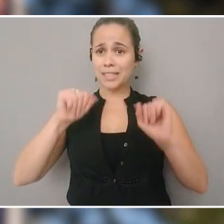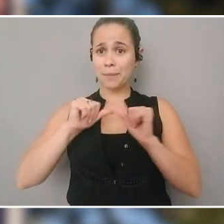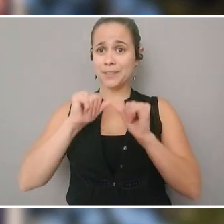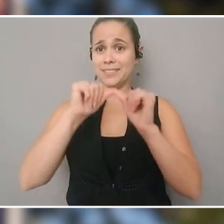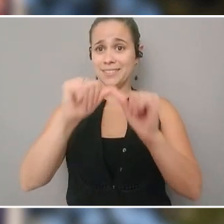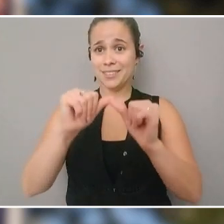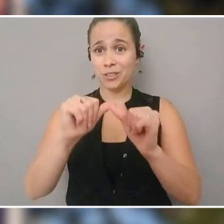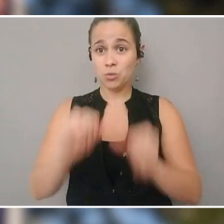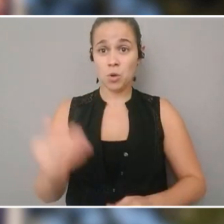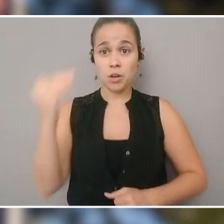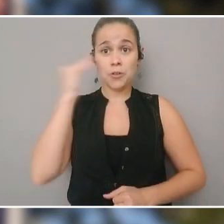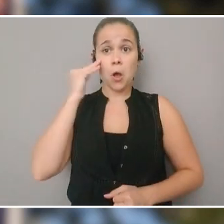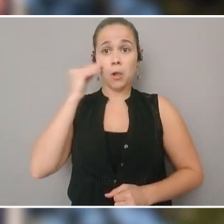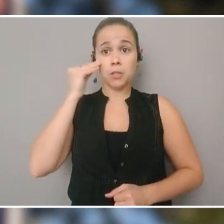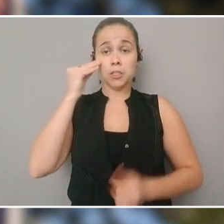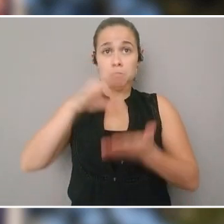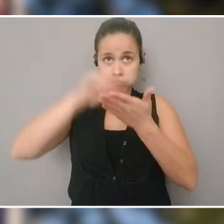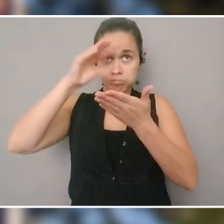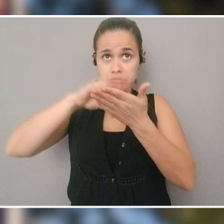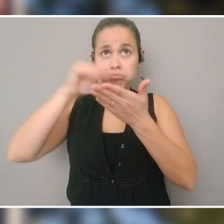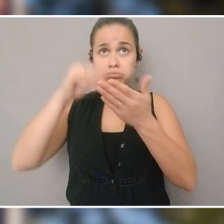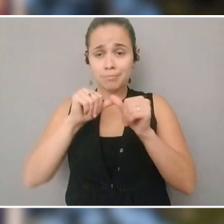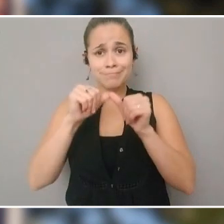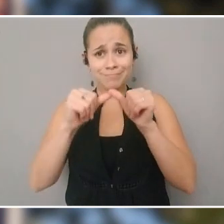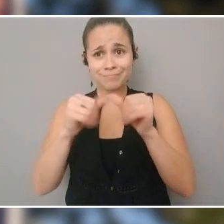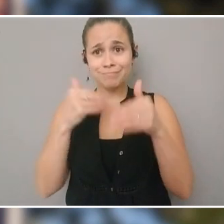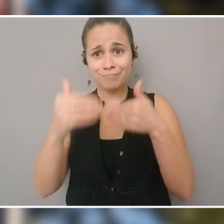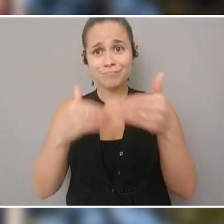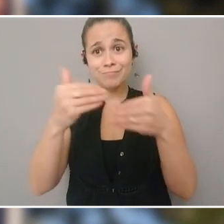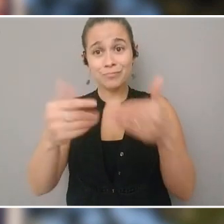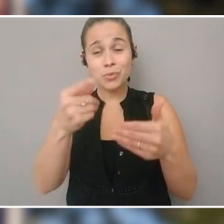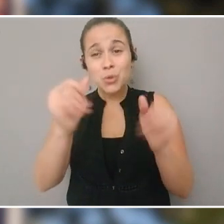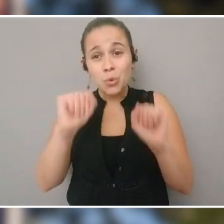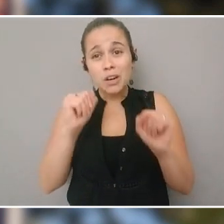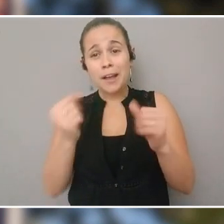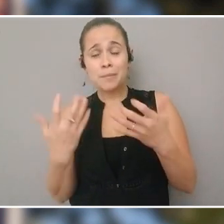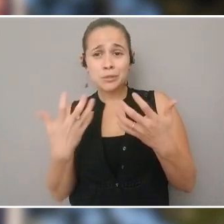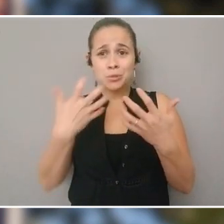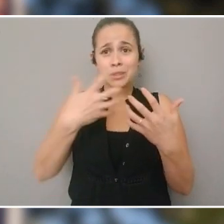la instrucción continuó fluyendo.